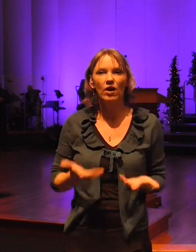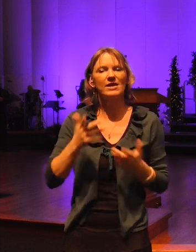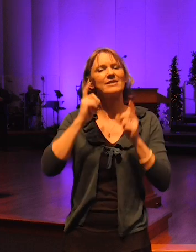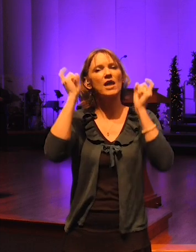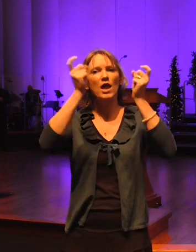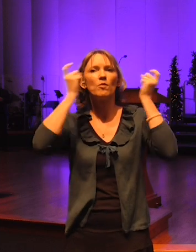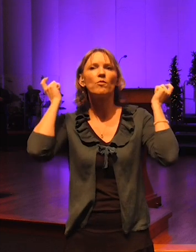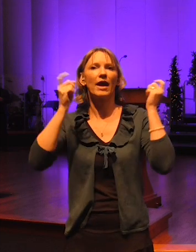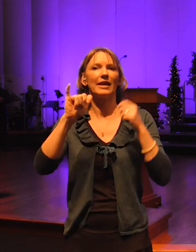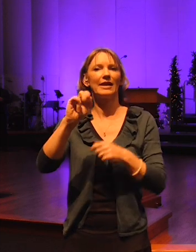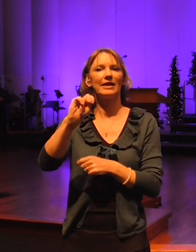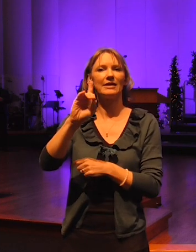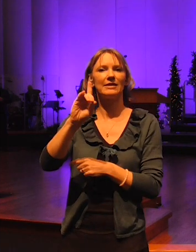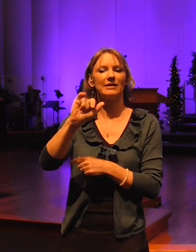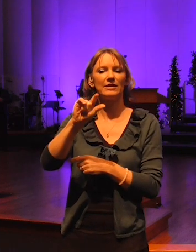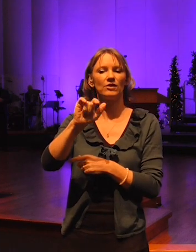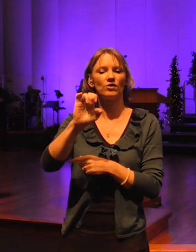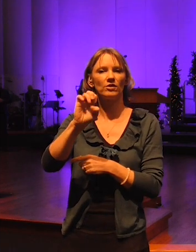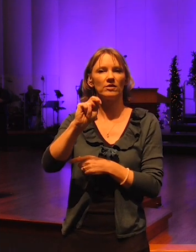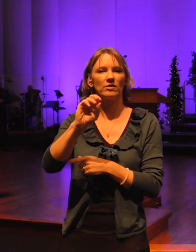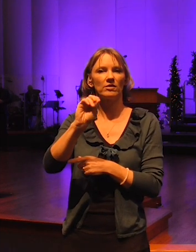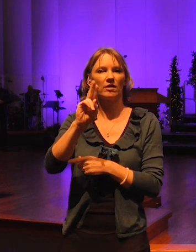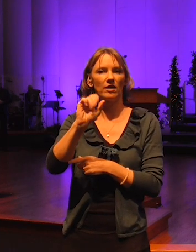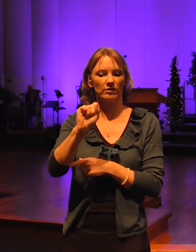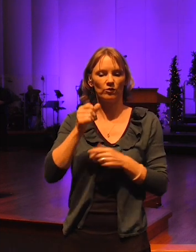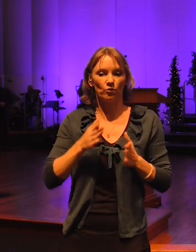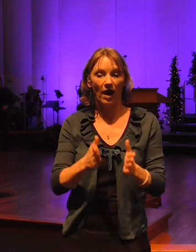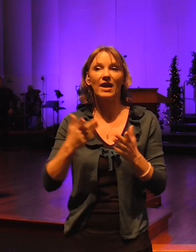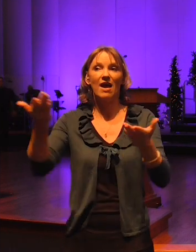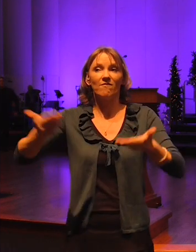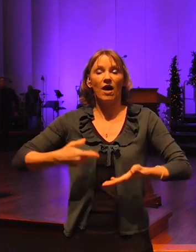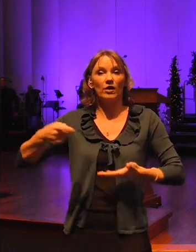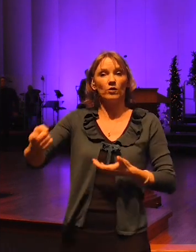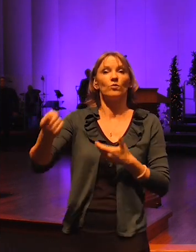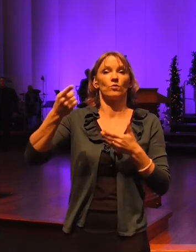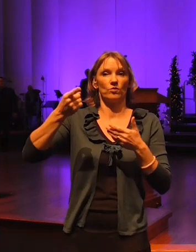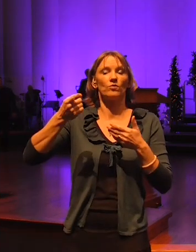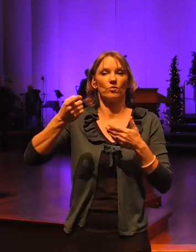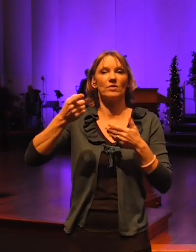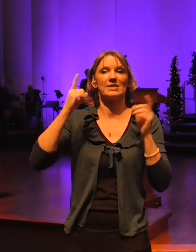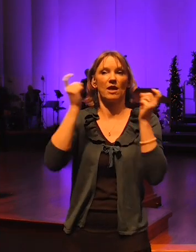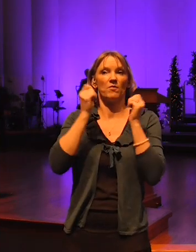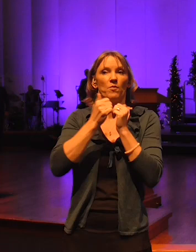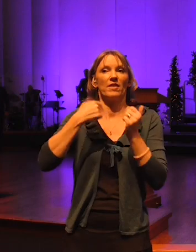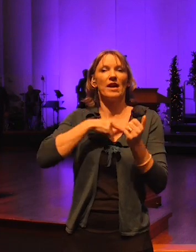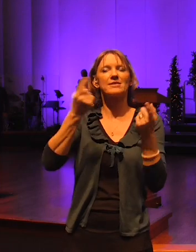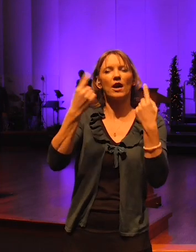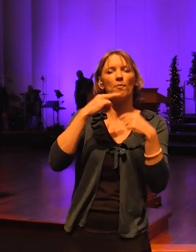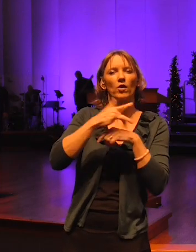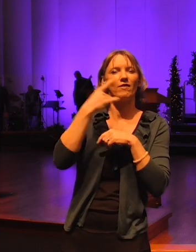a unirte a nosotros en este celebración, venga temprano para freír pan para obtener más información sobre cualquier cosa